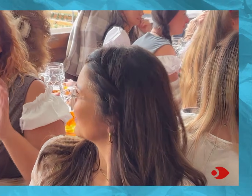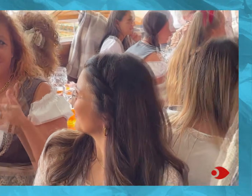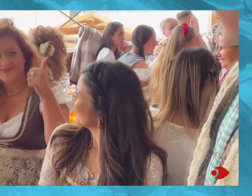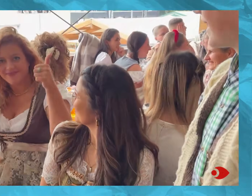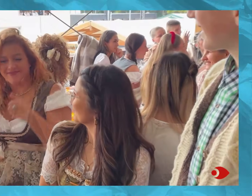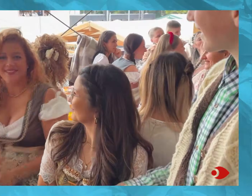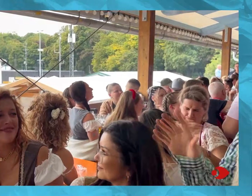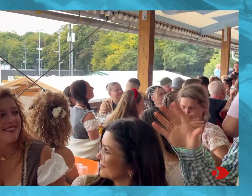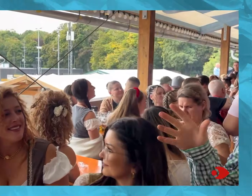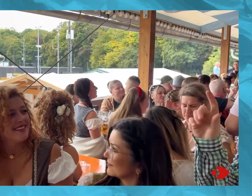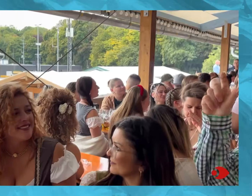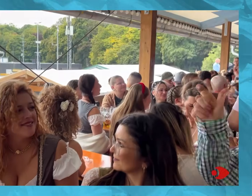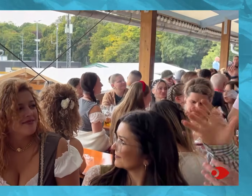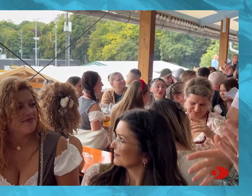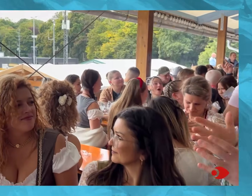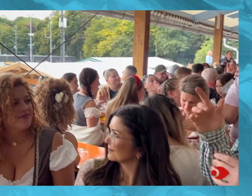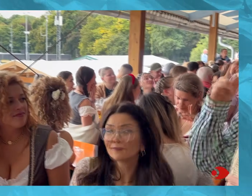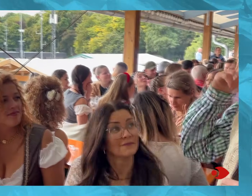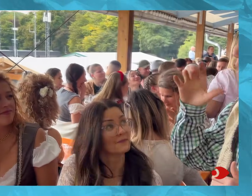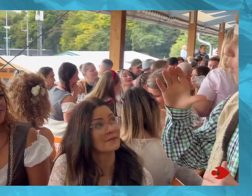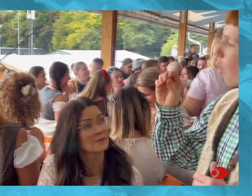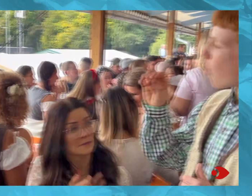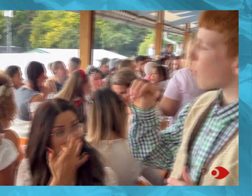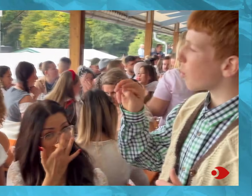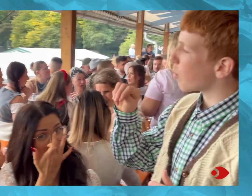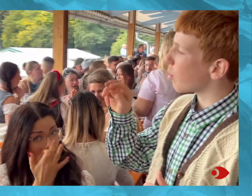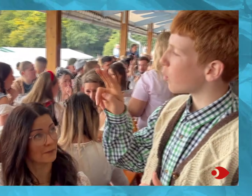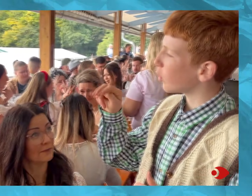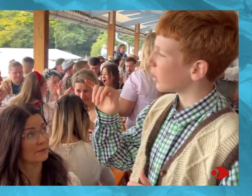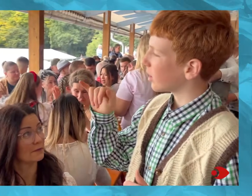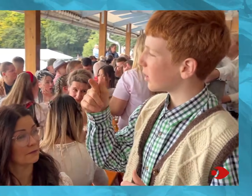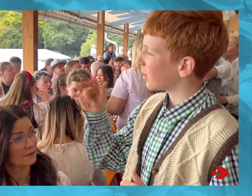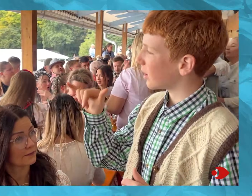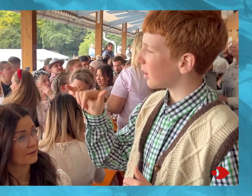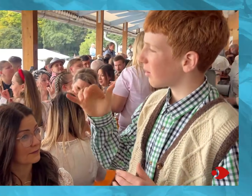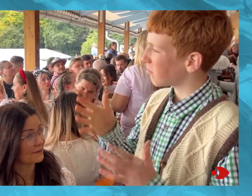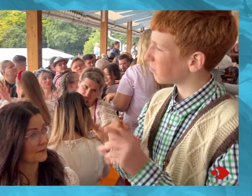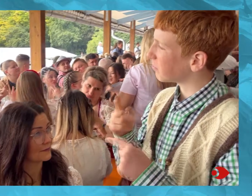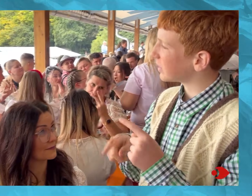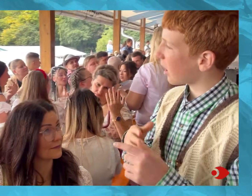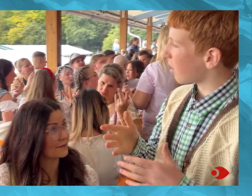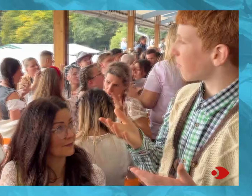Yeah. What's the Italian sign for COMMUNITY?